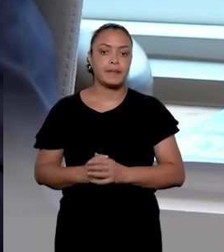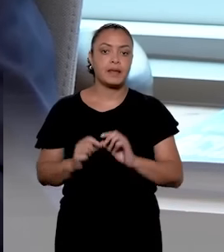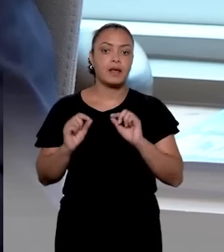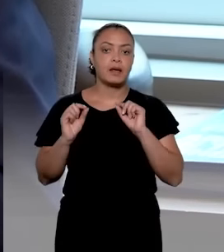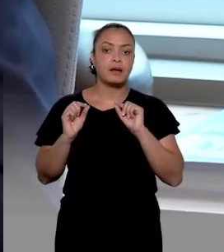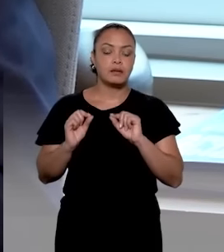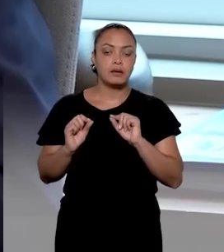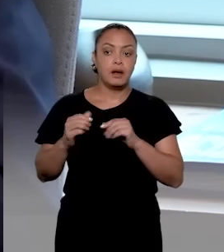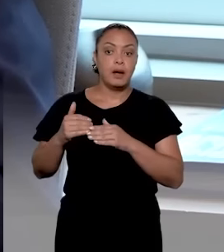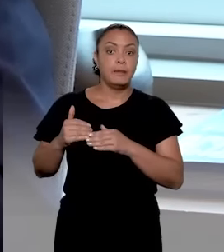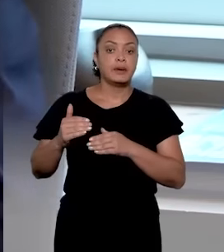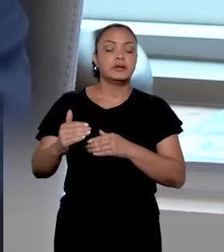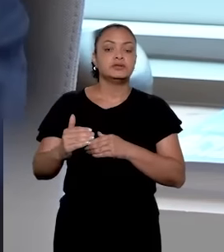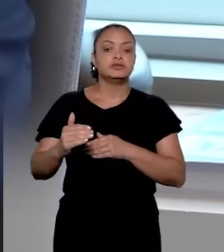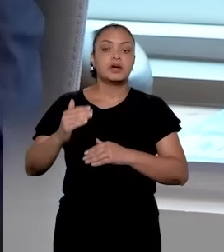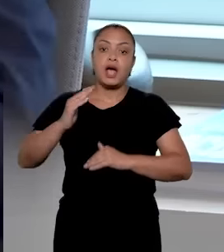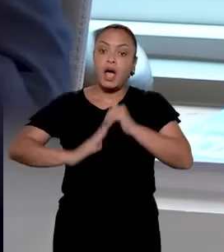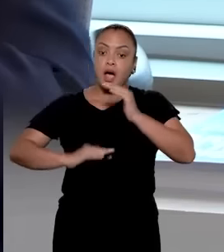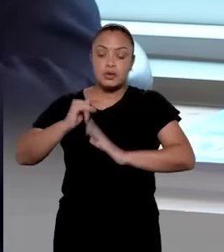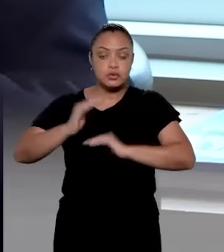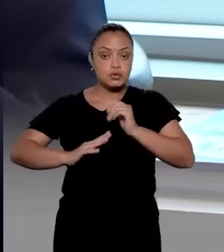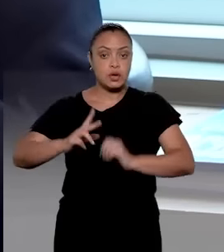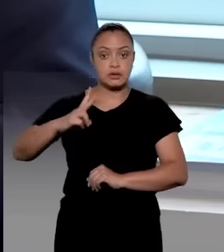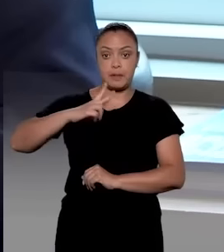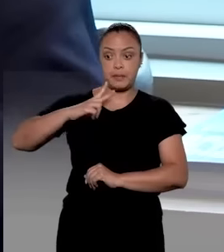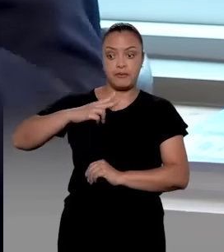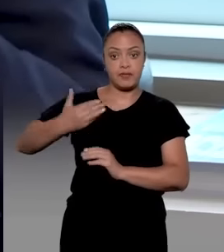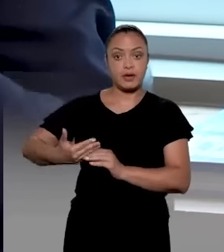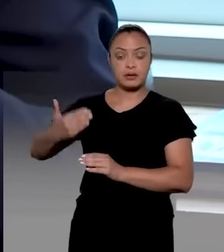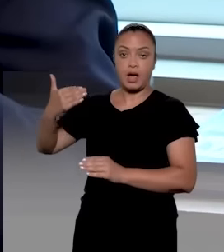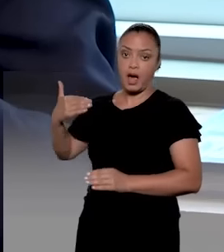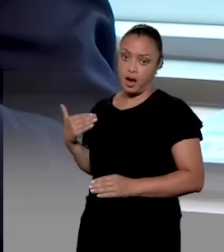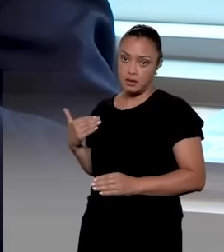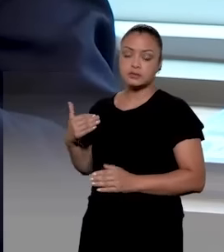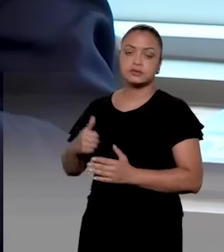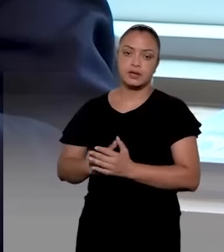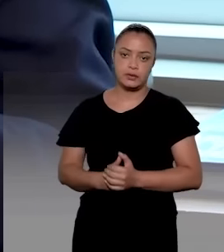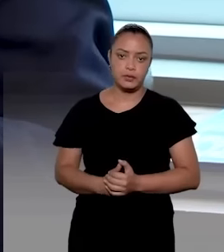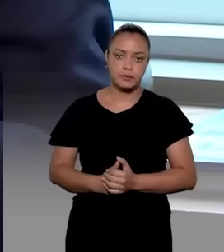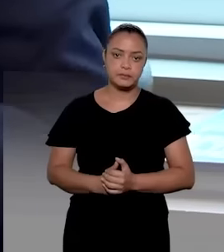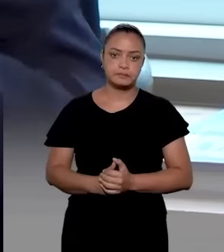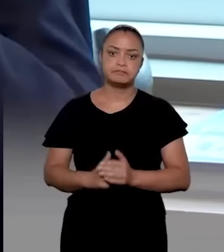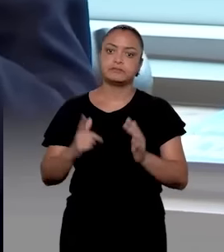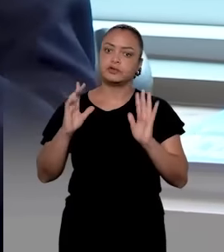Cerrado, pela Embrapa, a partir de ações privadas anteriores, Projeto Barreirões,